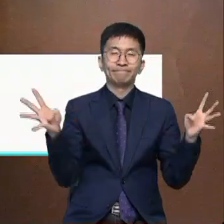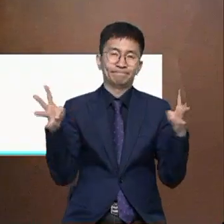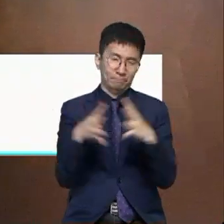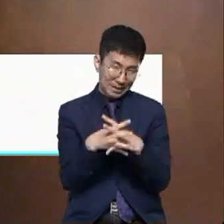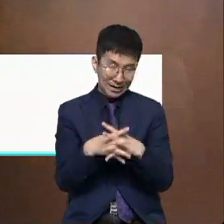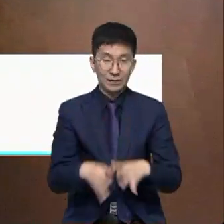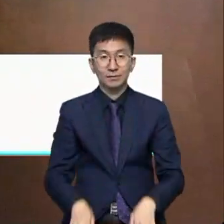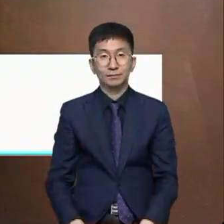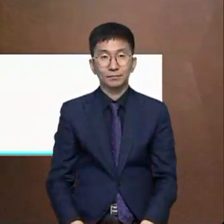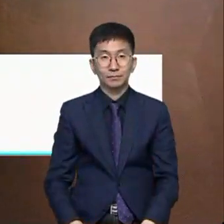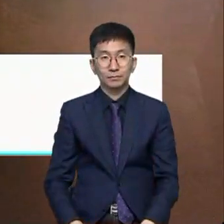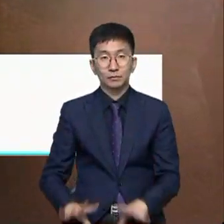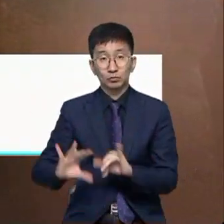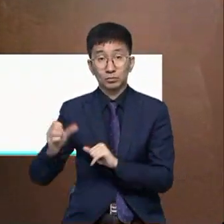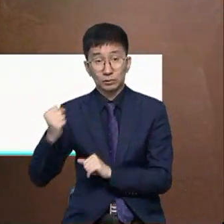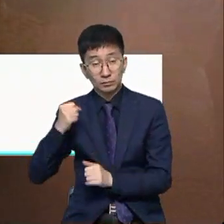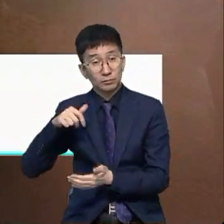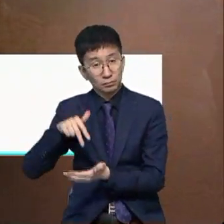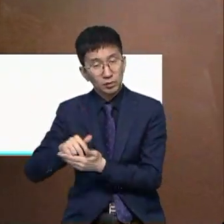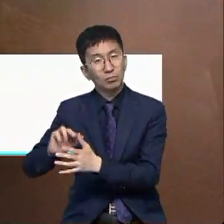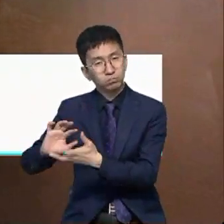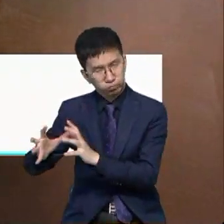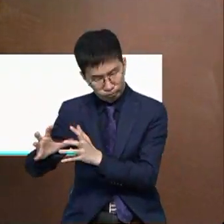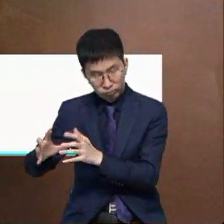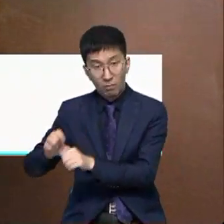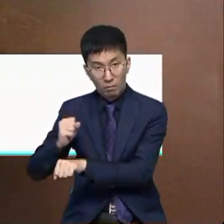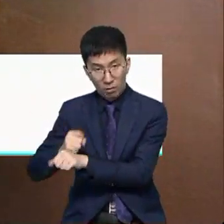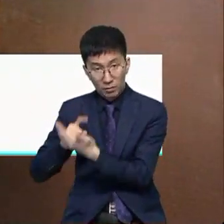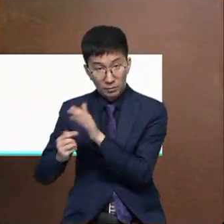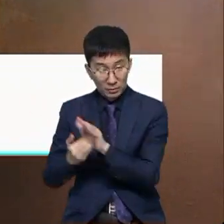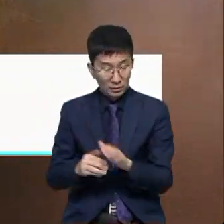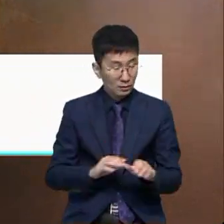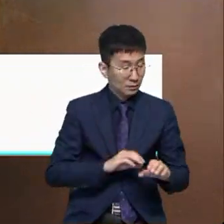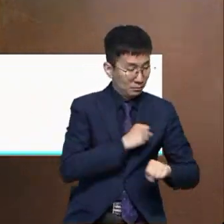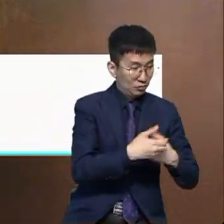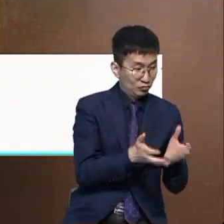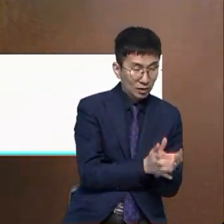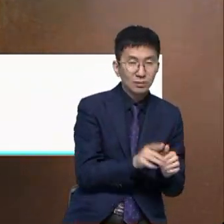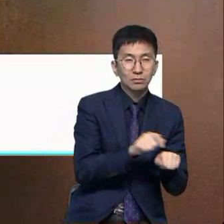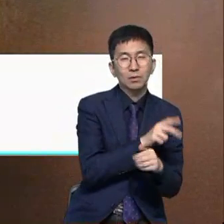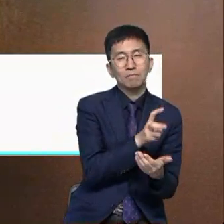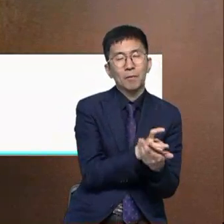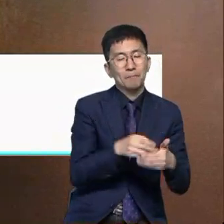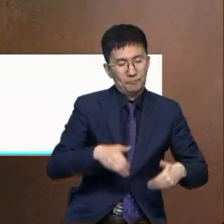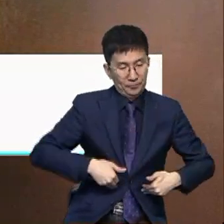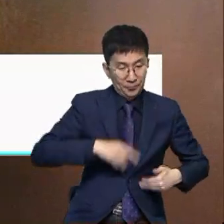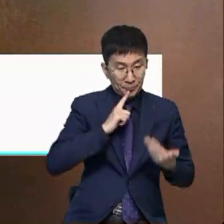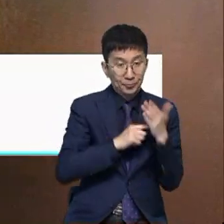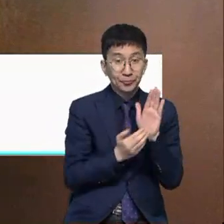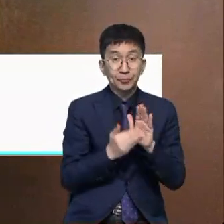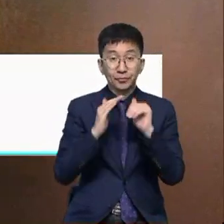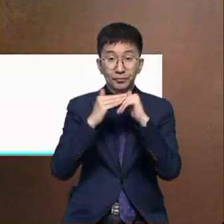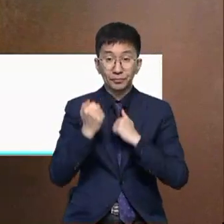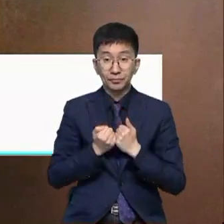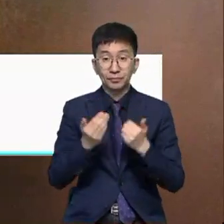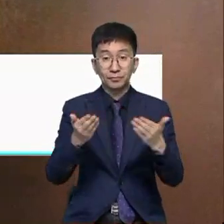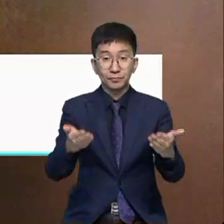한목소리를 냈습니다. 여당은 당론으로 추진하겠다 했고 야당은 특별법을 만들자고 했습니다. 보도에 윤나라 기자입니다.